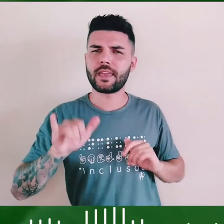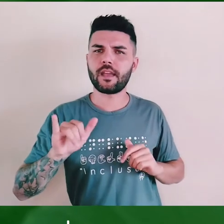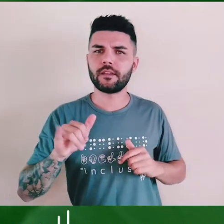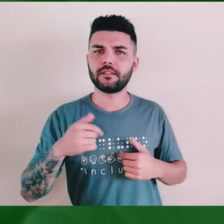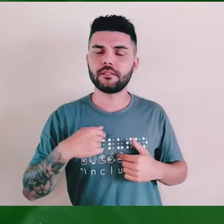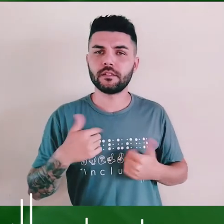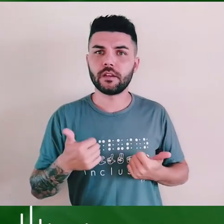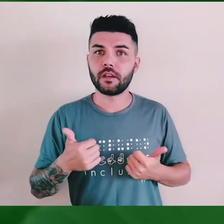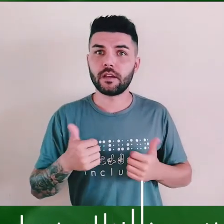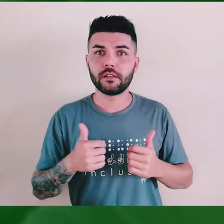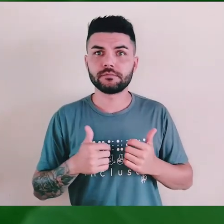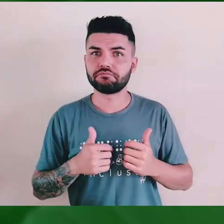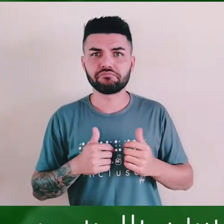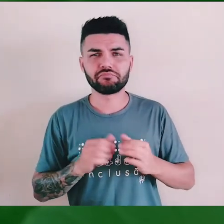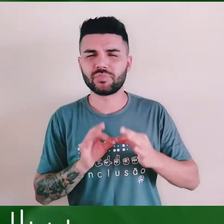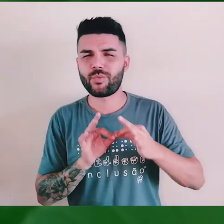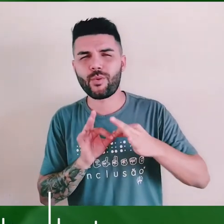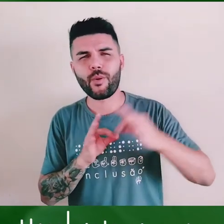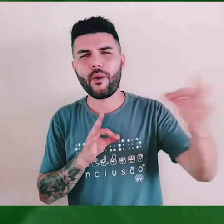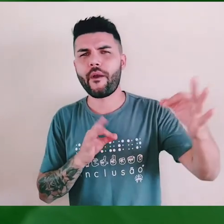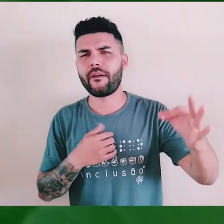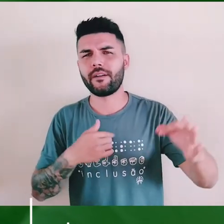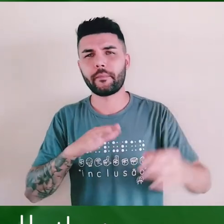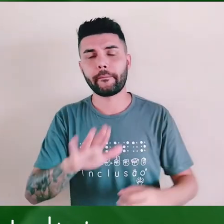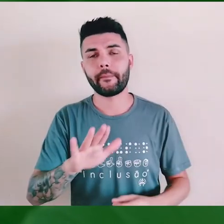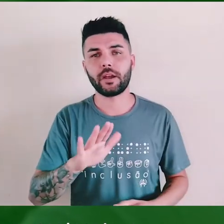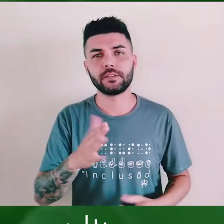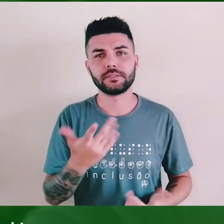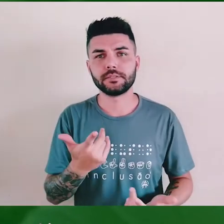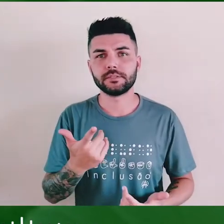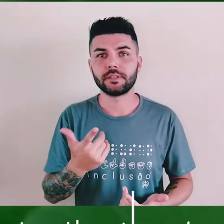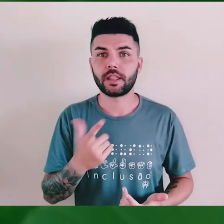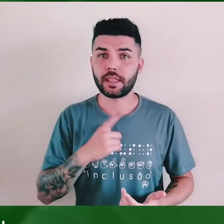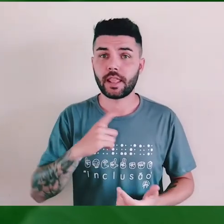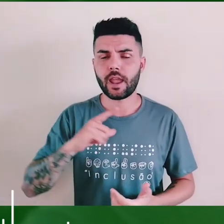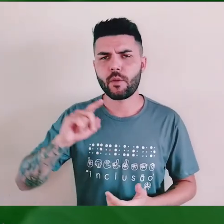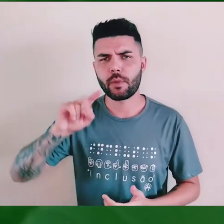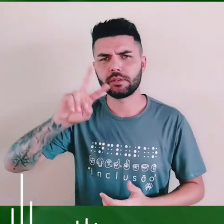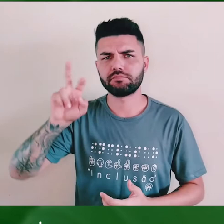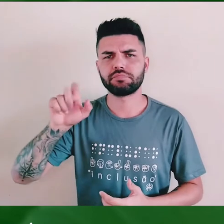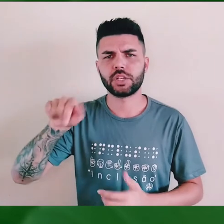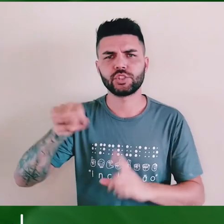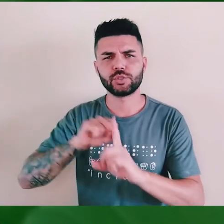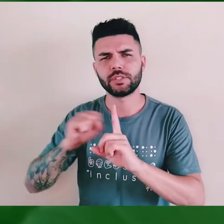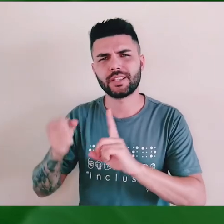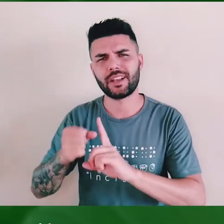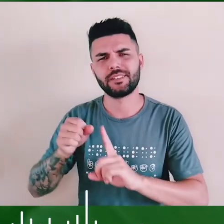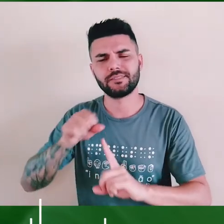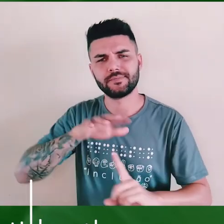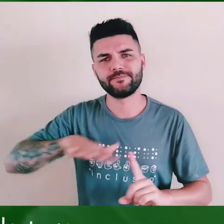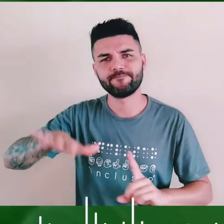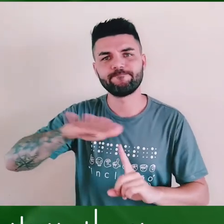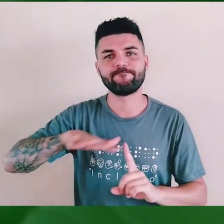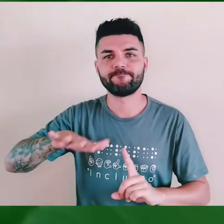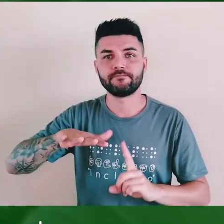se a gente for pegar a questão da sociedade como um todo, de coisas que eram normais em